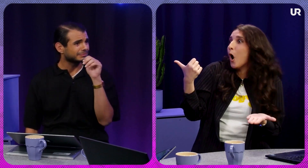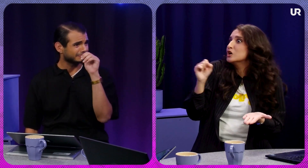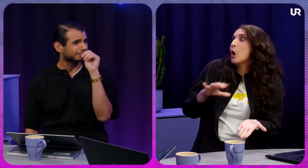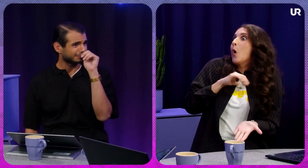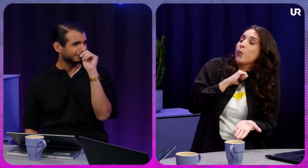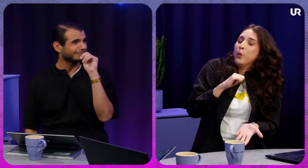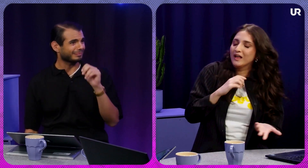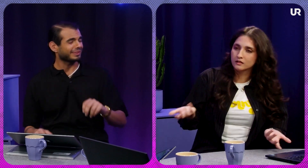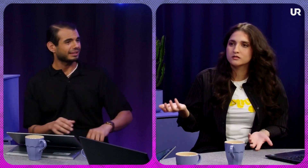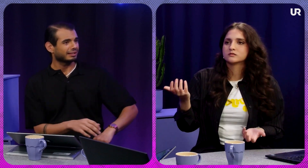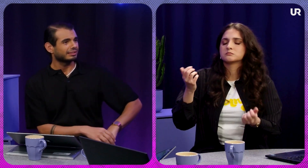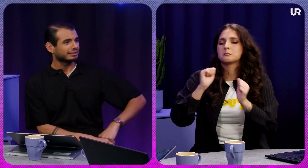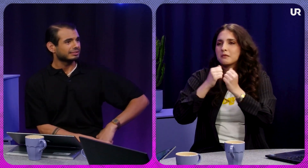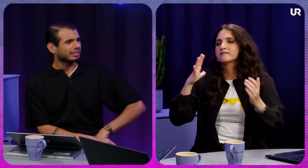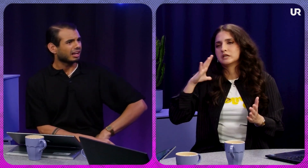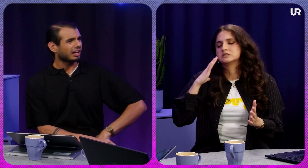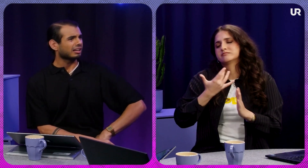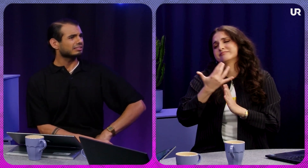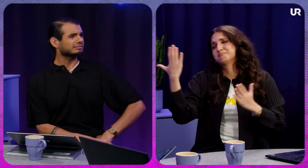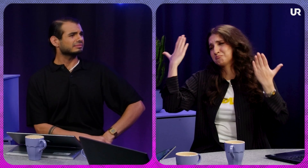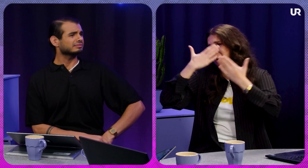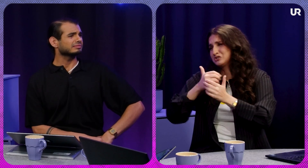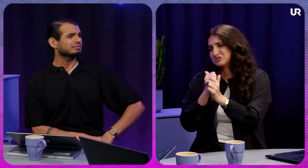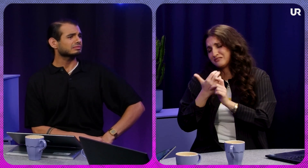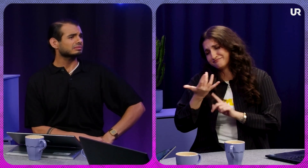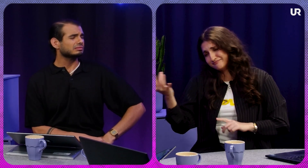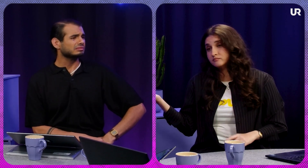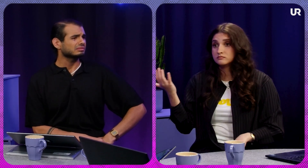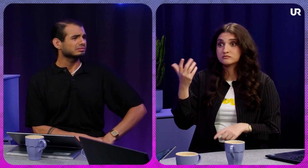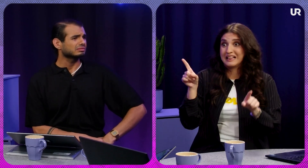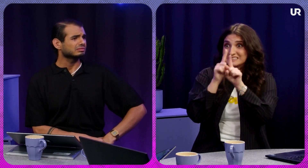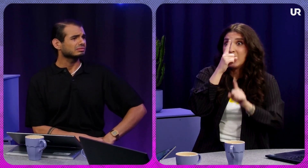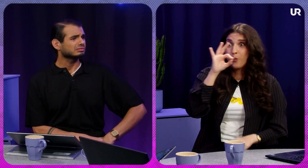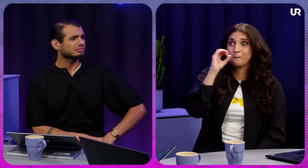allt det där för underhållningens skull. Men så finns det en massa mörka saker som-